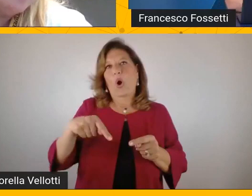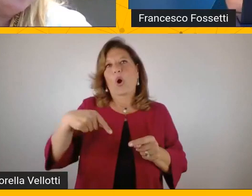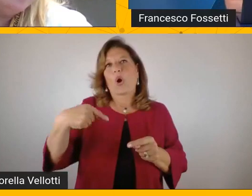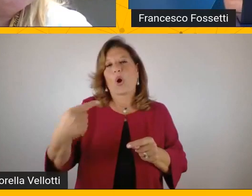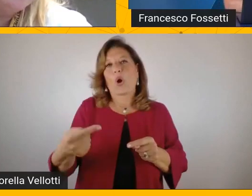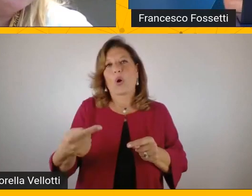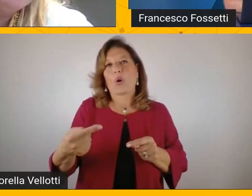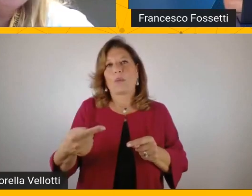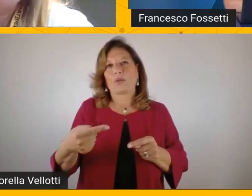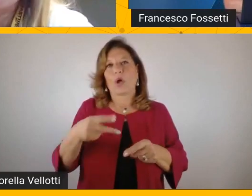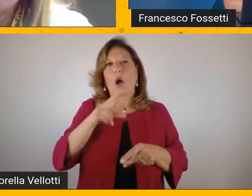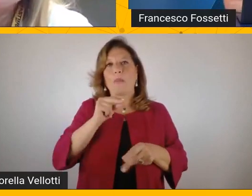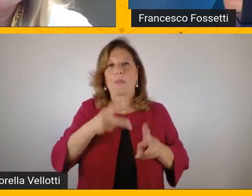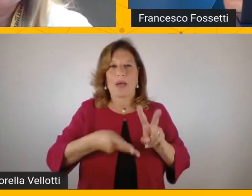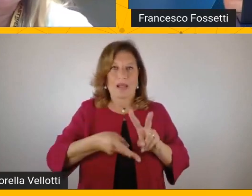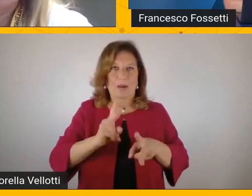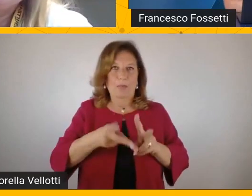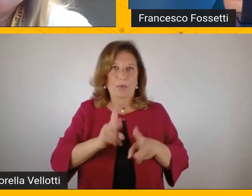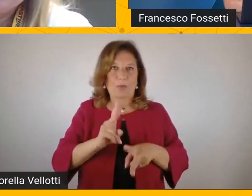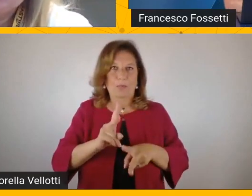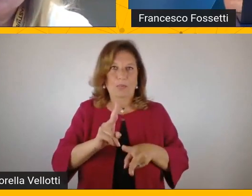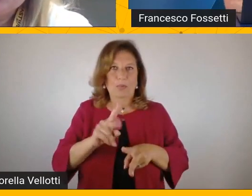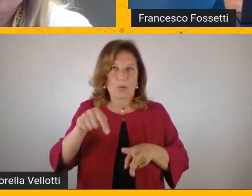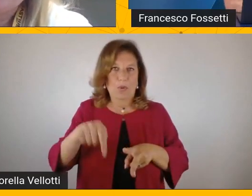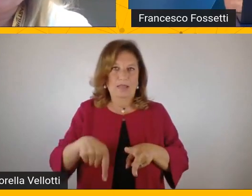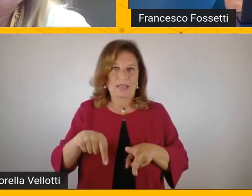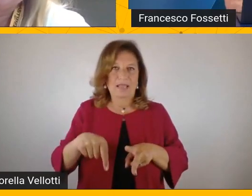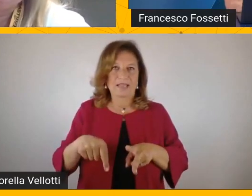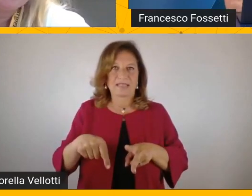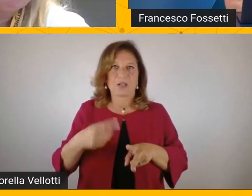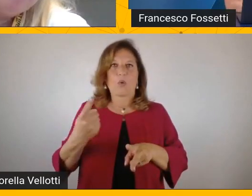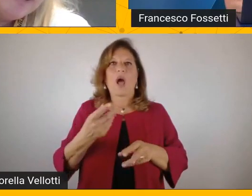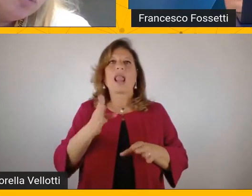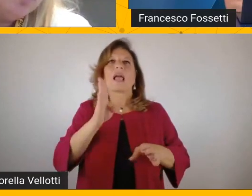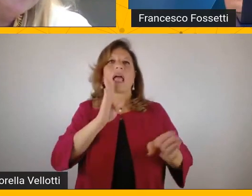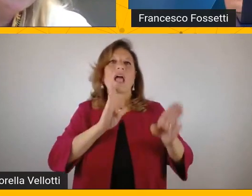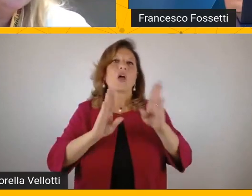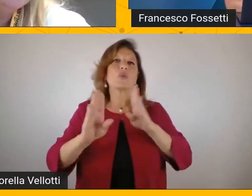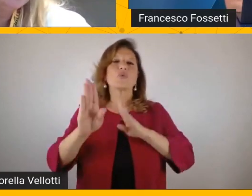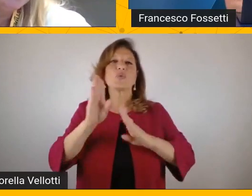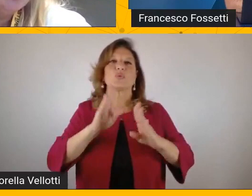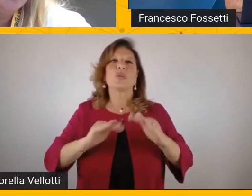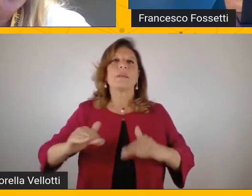parleremo di più ehm di